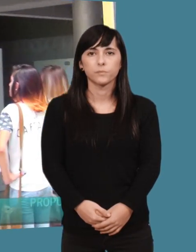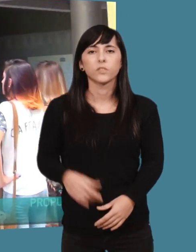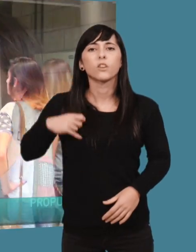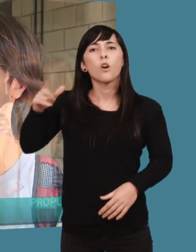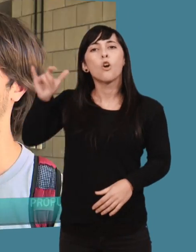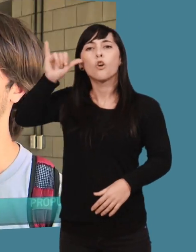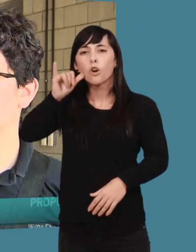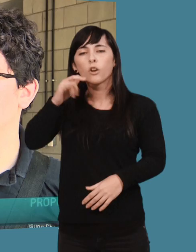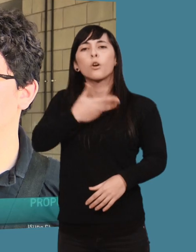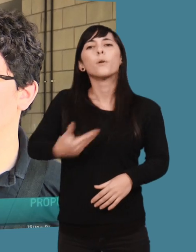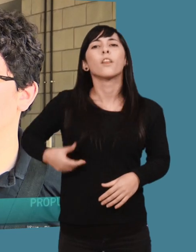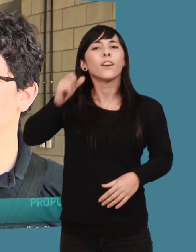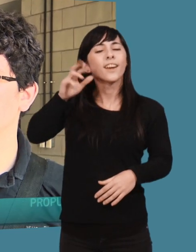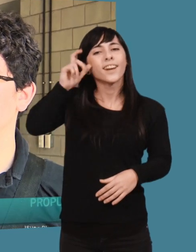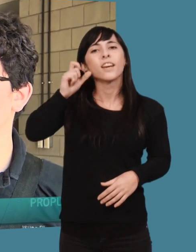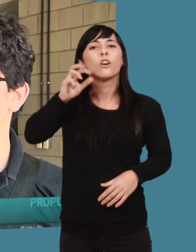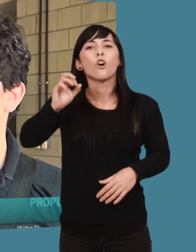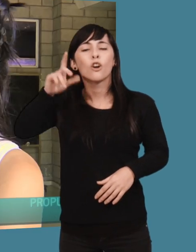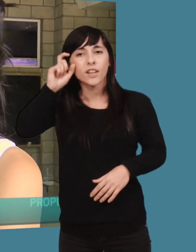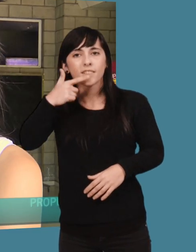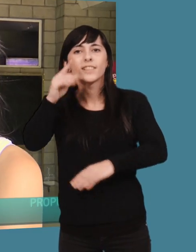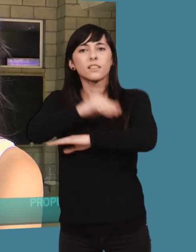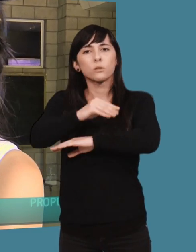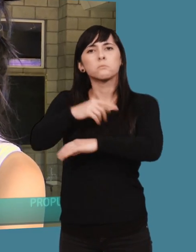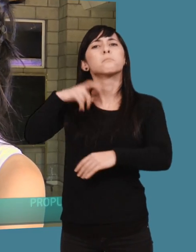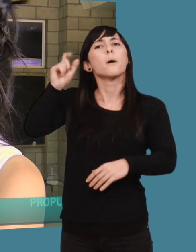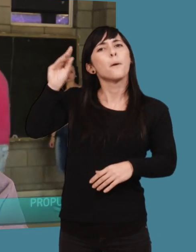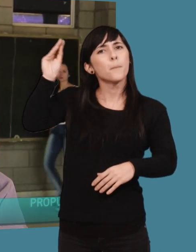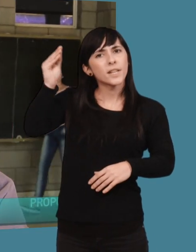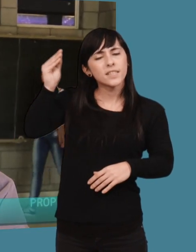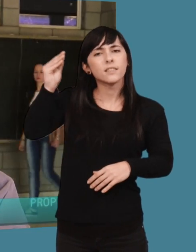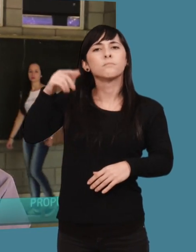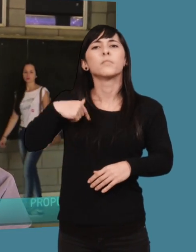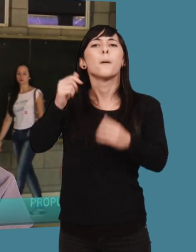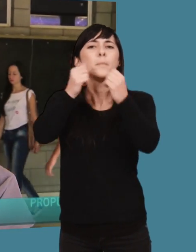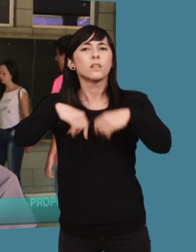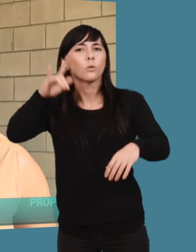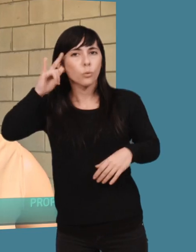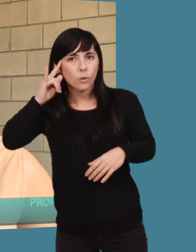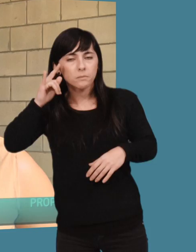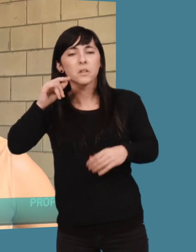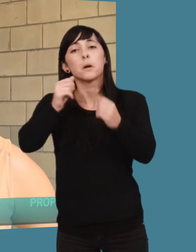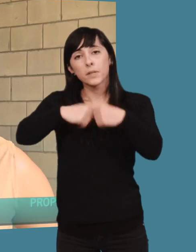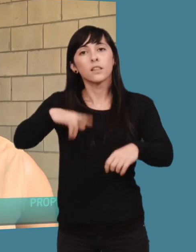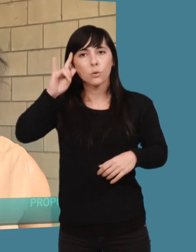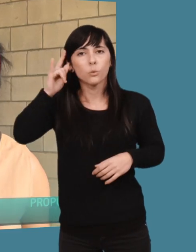Yo soy de Colón. Gobernador Gregores, Santa Cruz. Vine de Brasil. Yo vengo de Paysandú, Uruguay. también vengo de Paysandú, Uruguay.